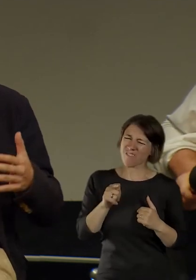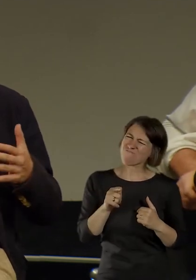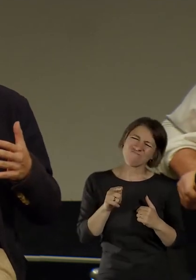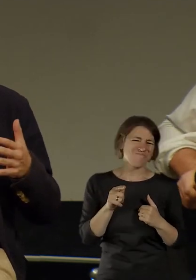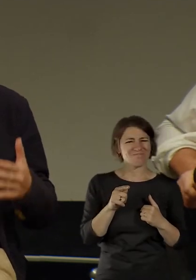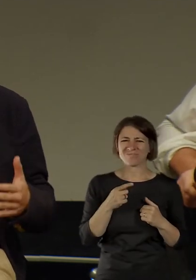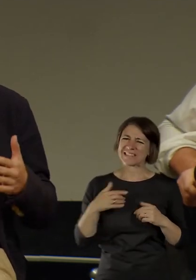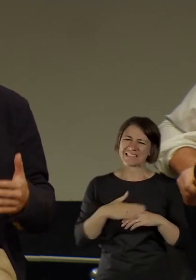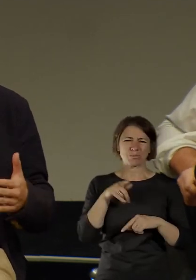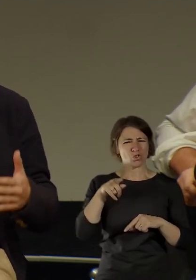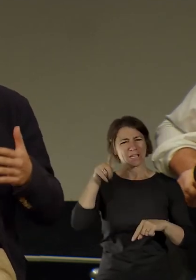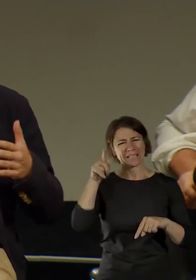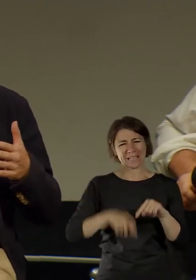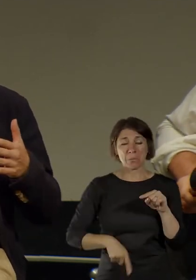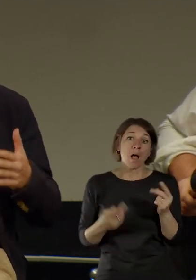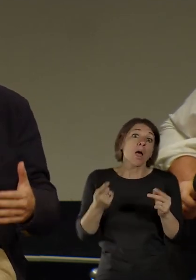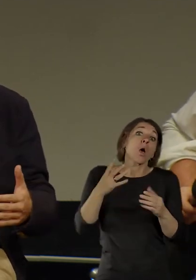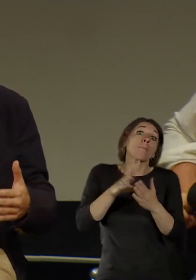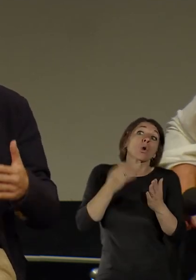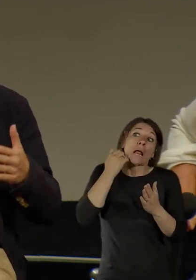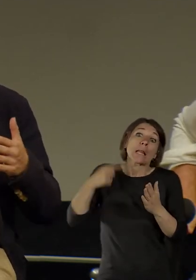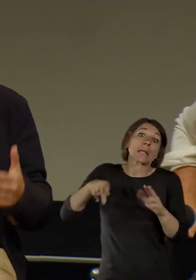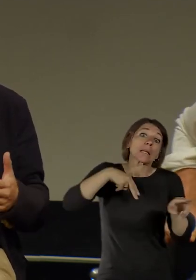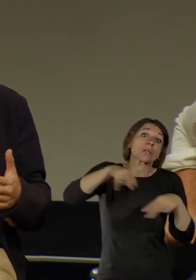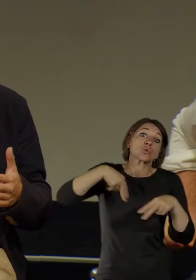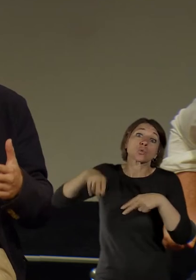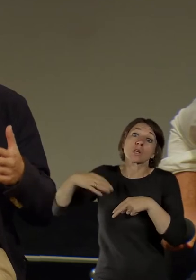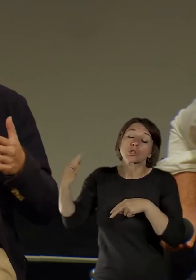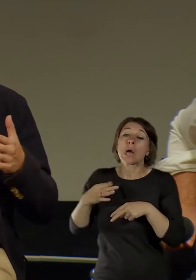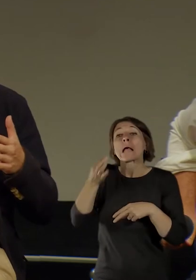Ale stejně to narazí v tom procesu schvalování